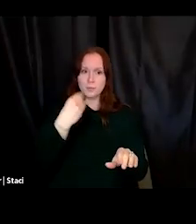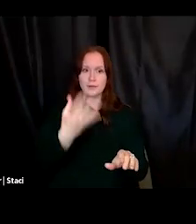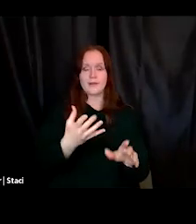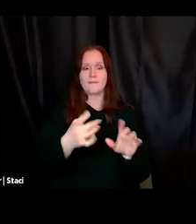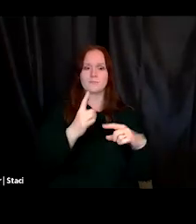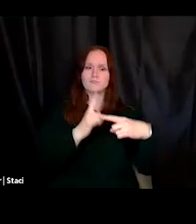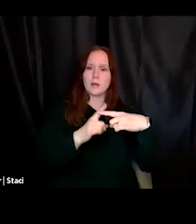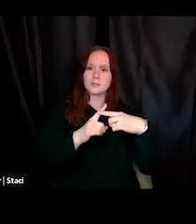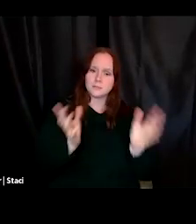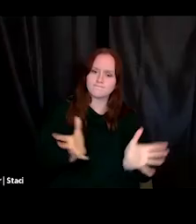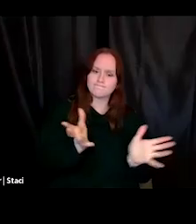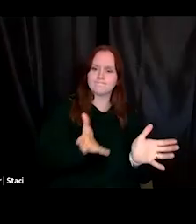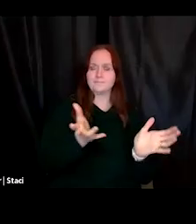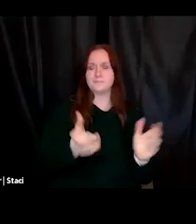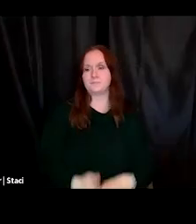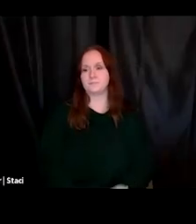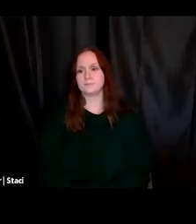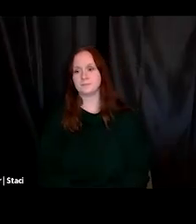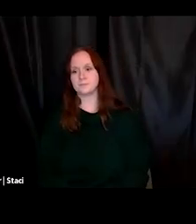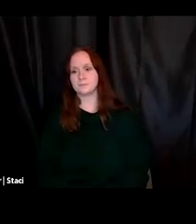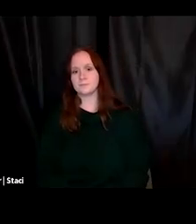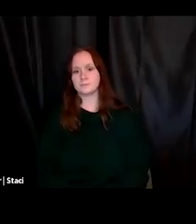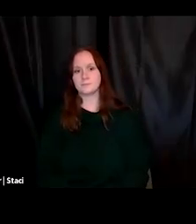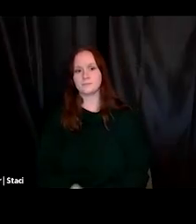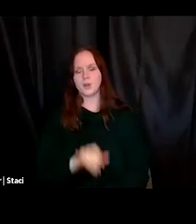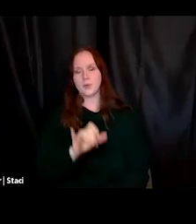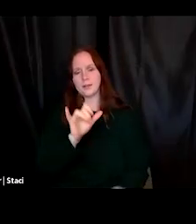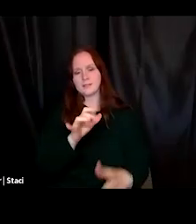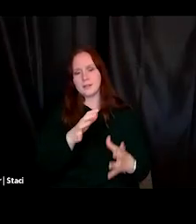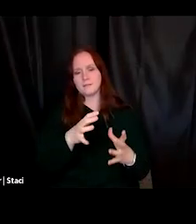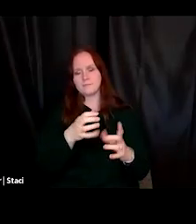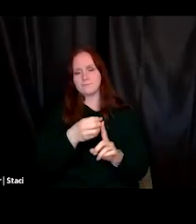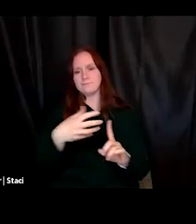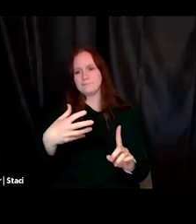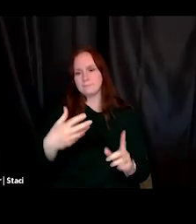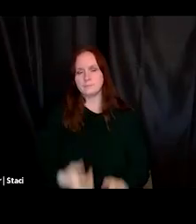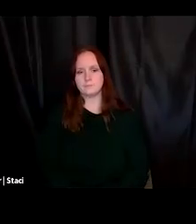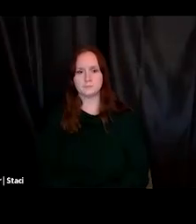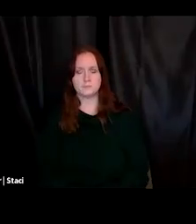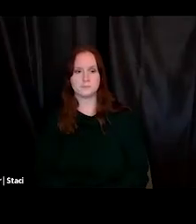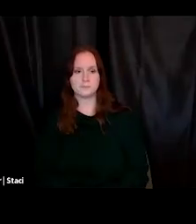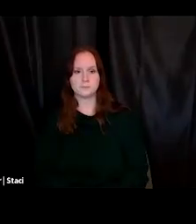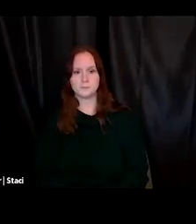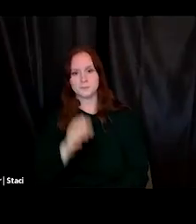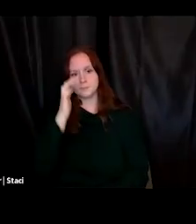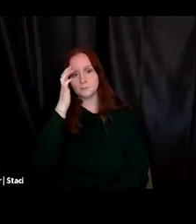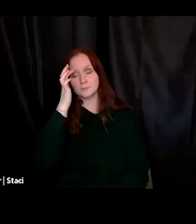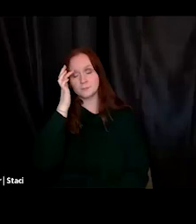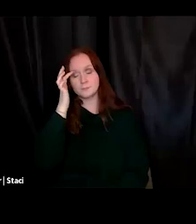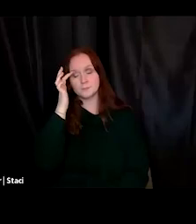o las oficinas de campo estarán familiarizados con SOAR. Y eso está bien, porque el modelo SOAR realmente se utiliza